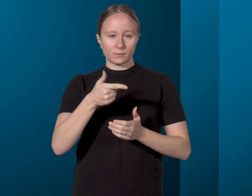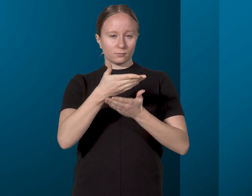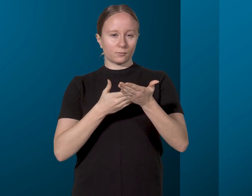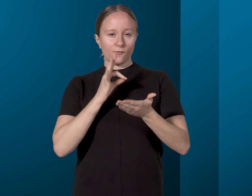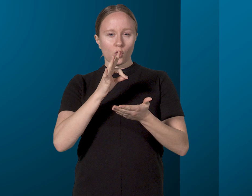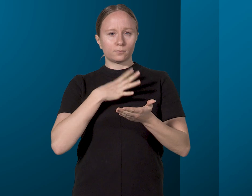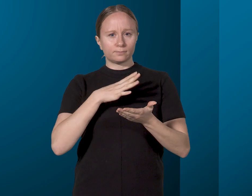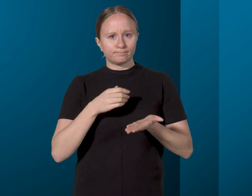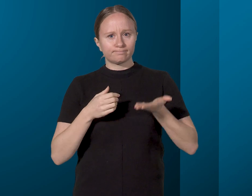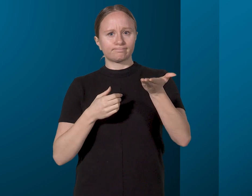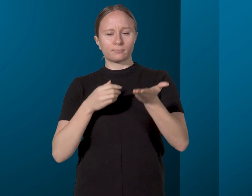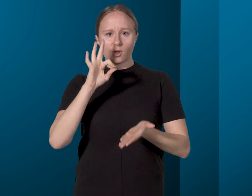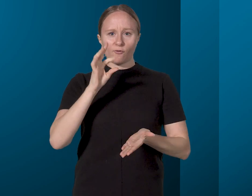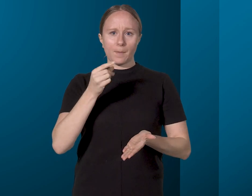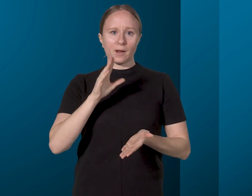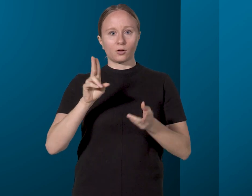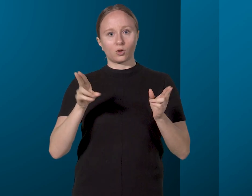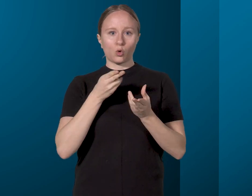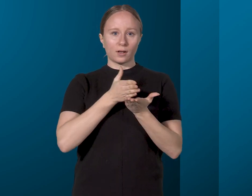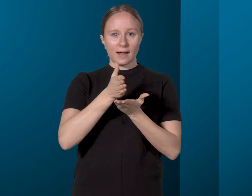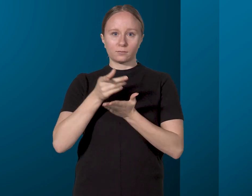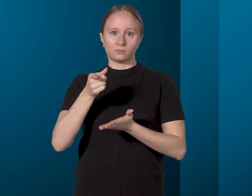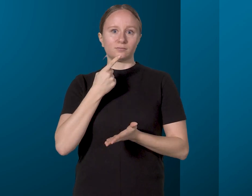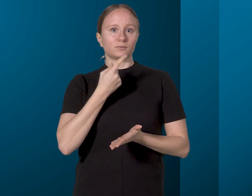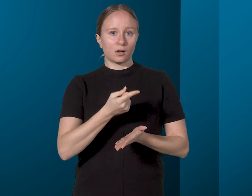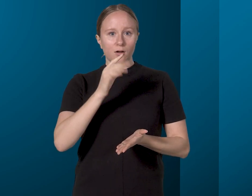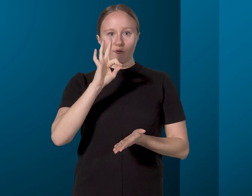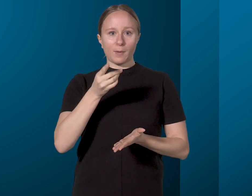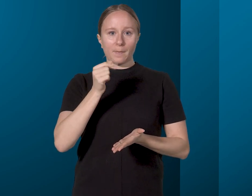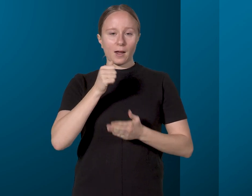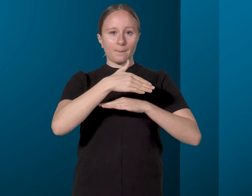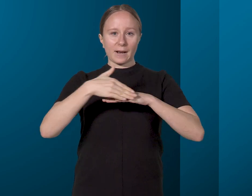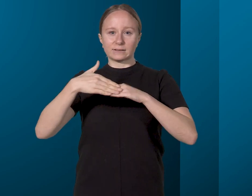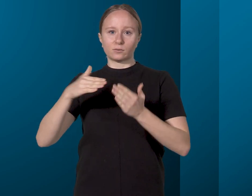Frågan lyfter fram FPA:s nya riktlinje, enligt vilken FPA begränsar -